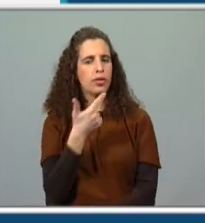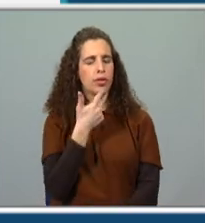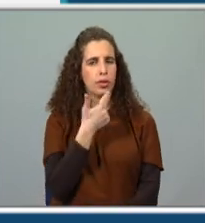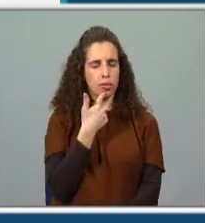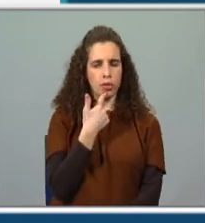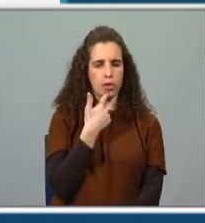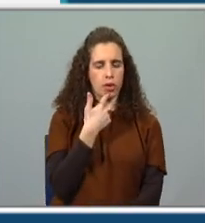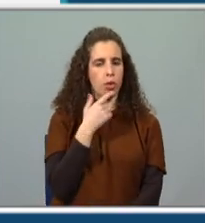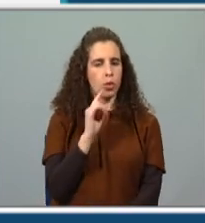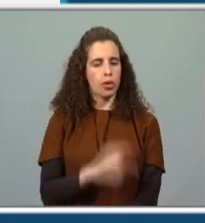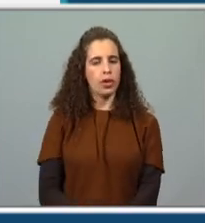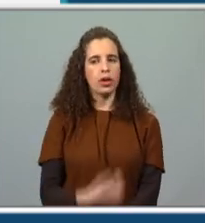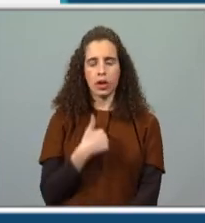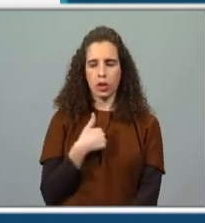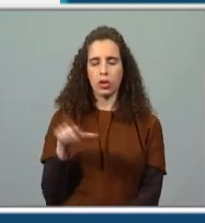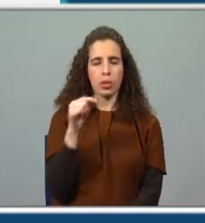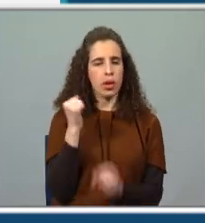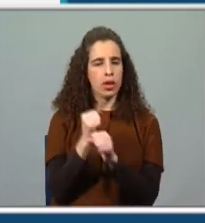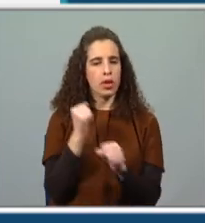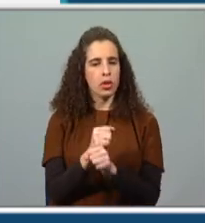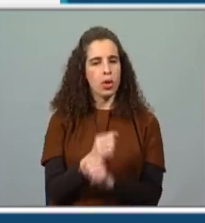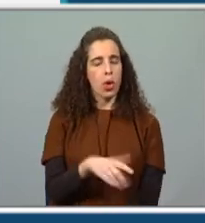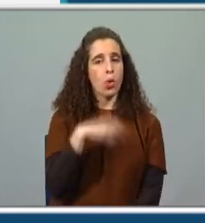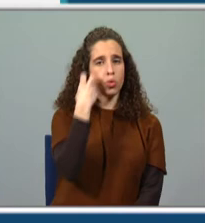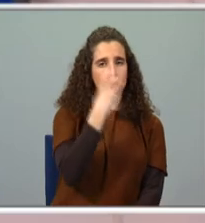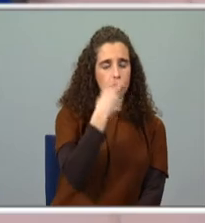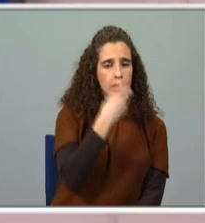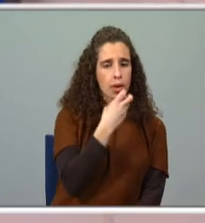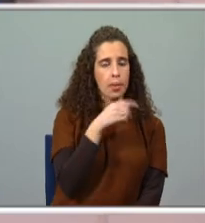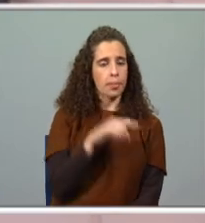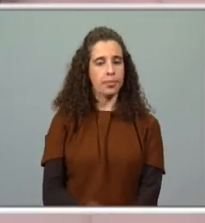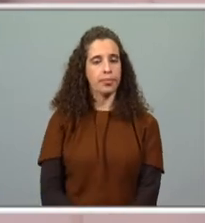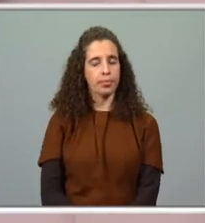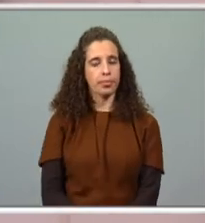motivo é que eu também trabalhei aqui os ditongos orais para ter 原因是我也在這里工作過有口語雙元音